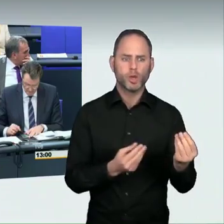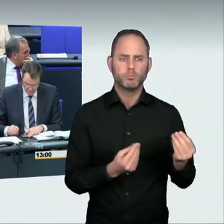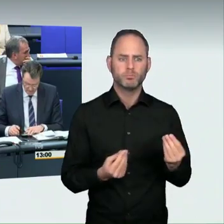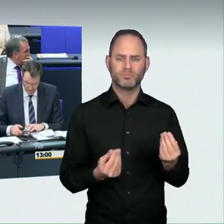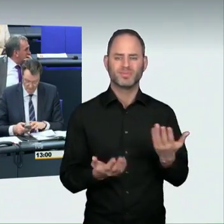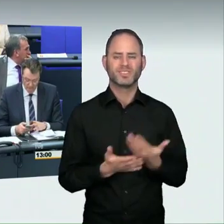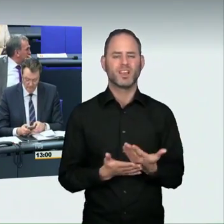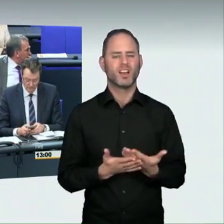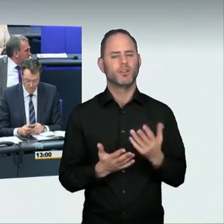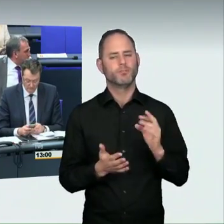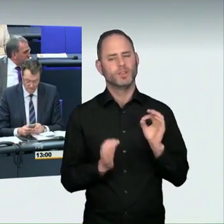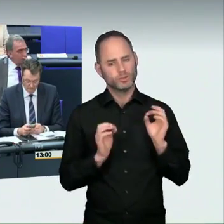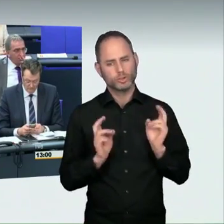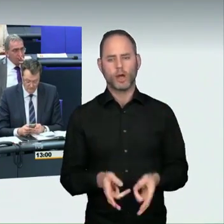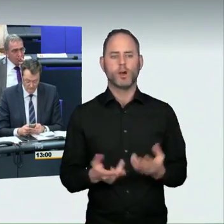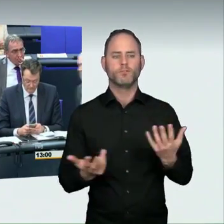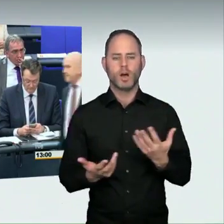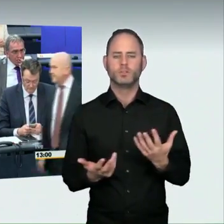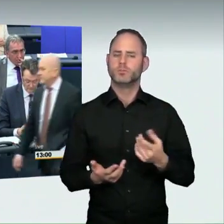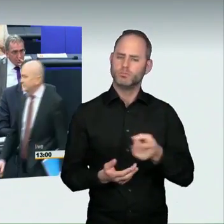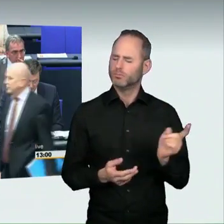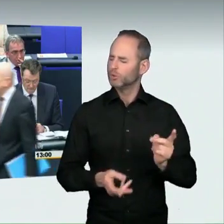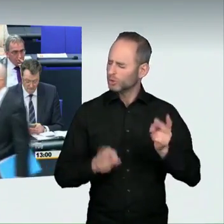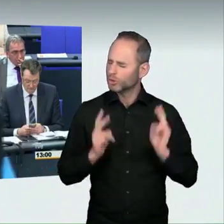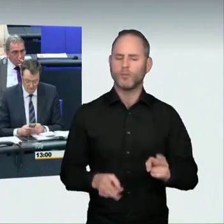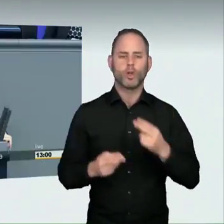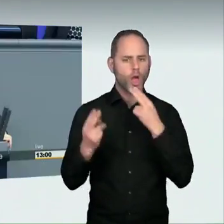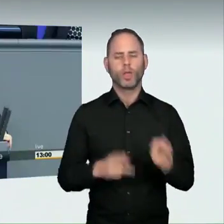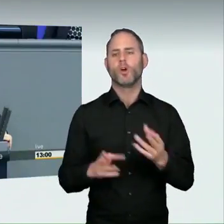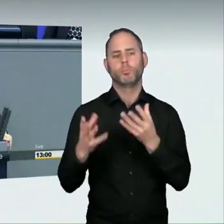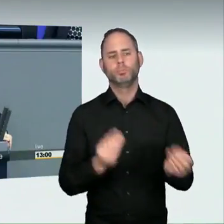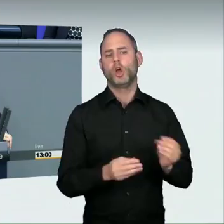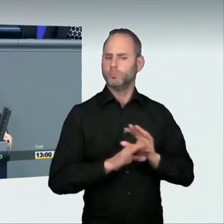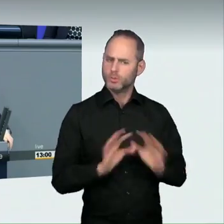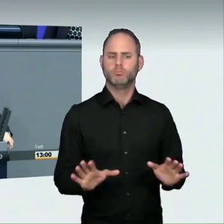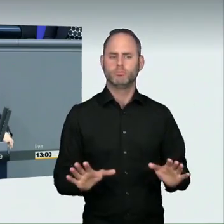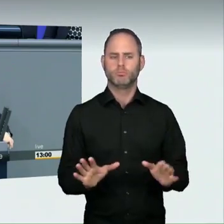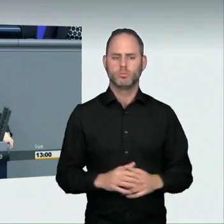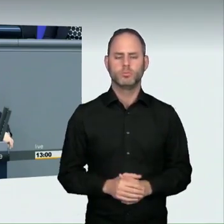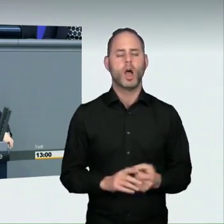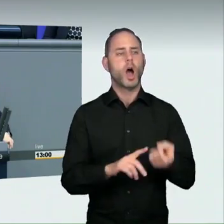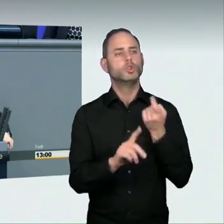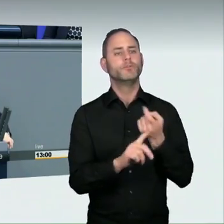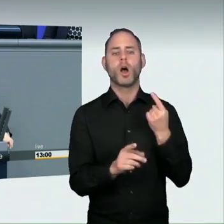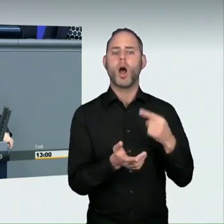können Sie sich an die Wand nageln, weil keine Frist drinsteht, bis wann.